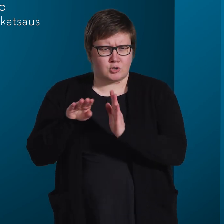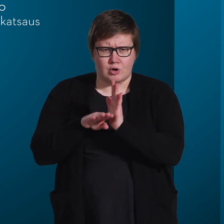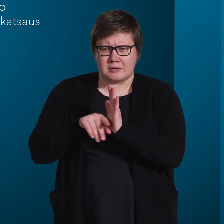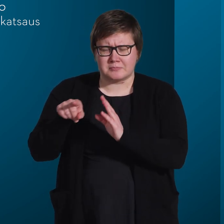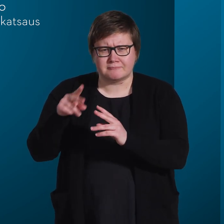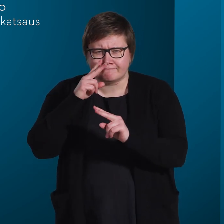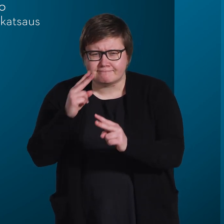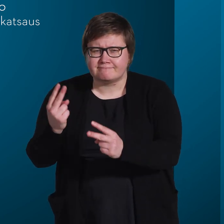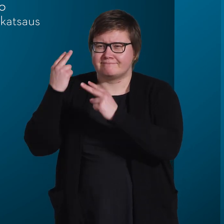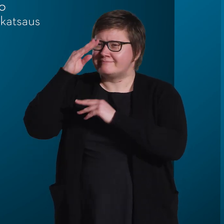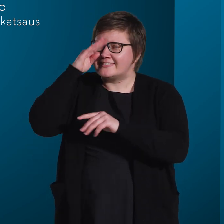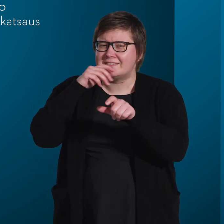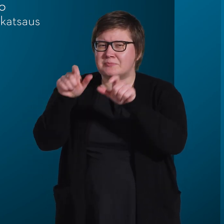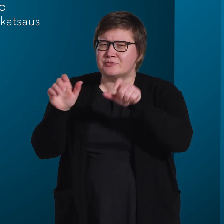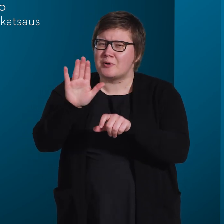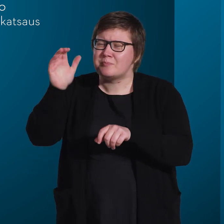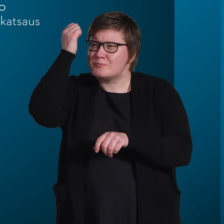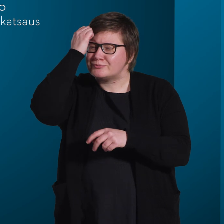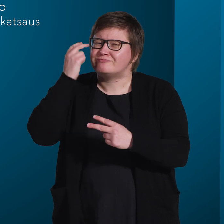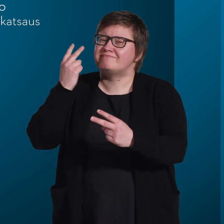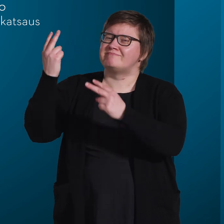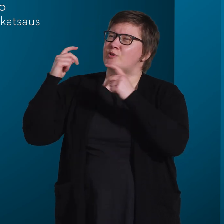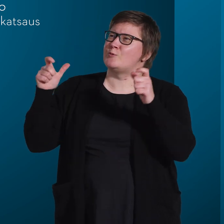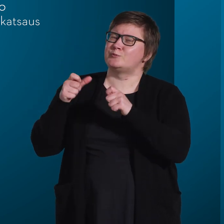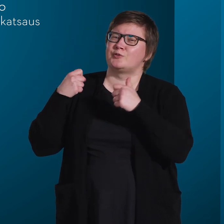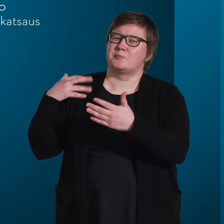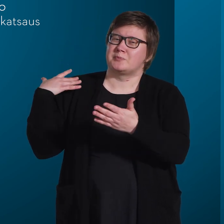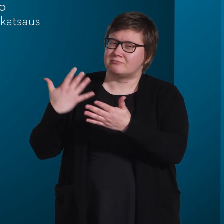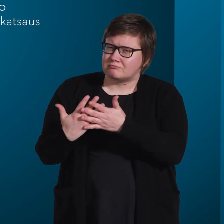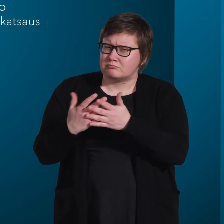Ohjelmassa käydään läpi ihmisten muistoja yhdistystoiminnasta -